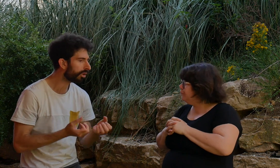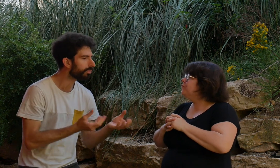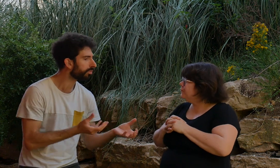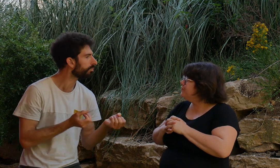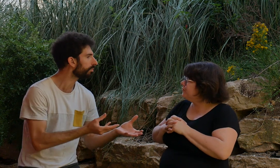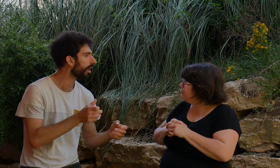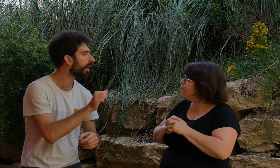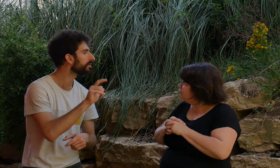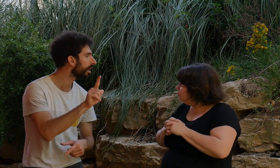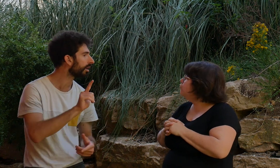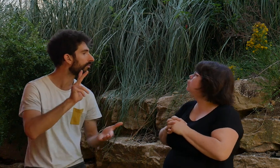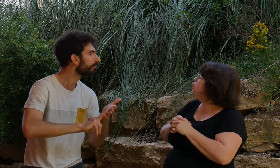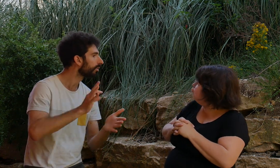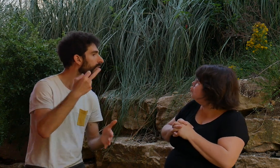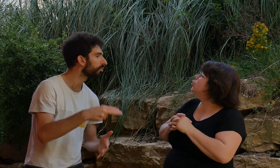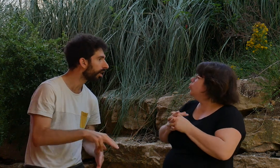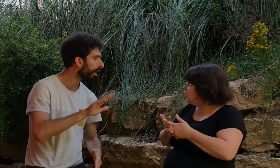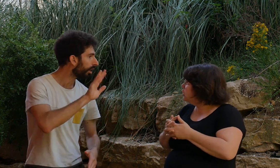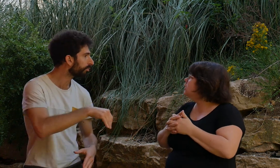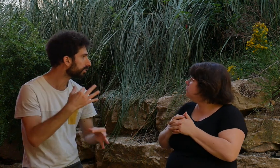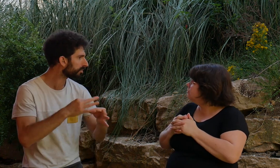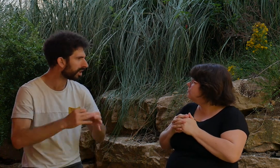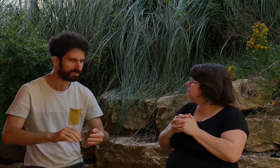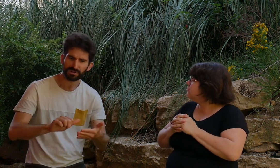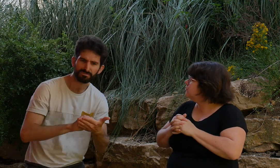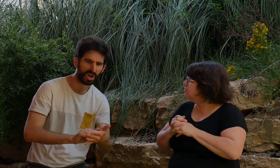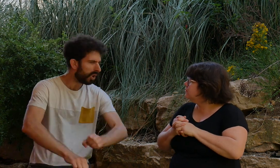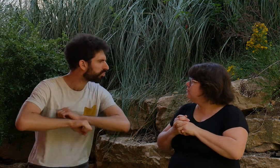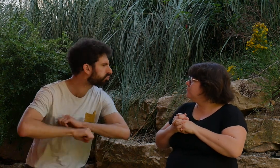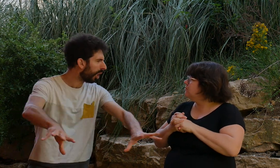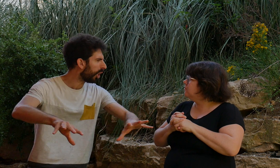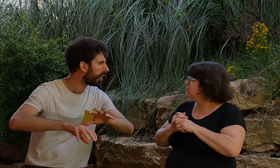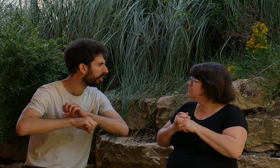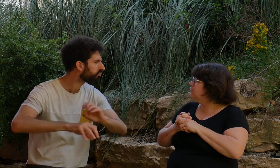à valider par l'ASL. Puis d'informer en septembre par mail.